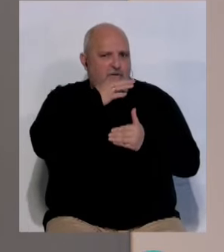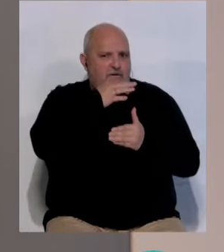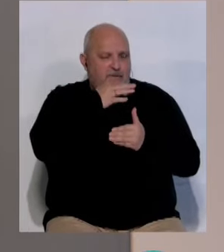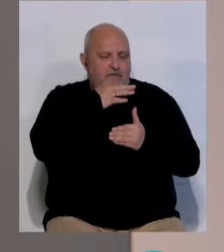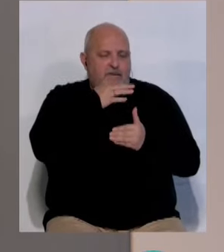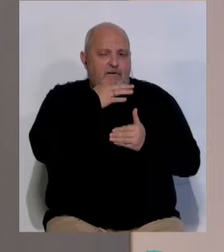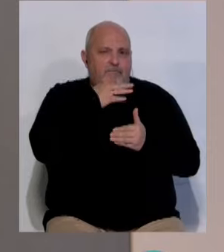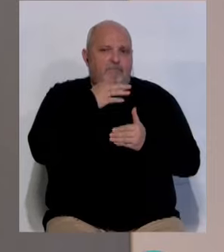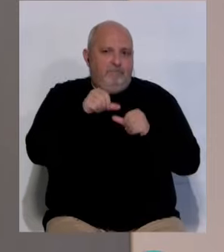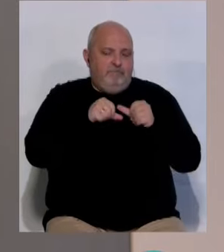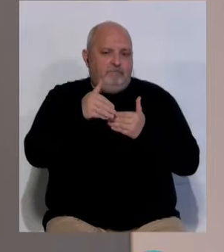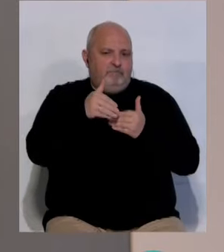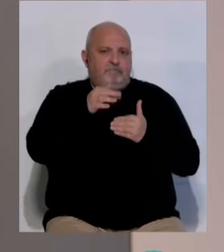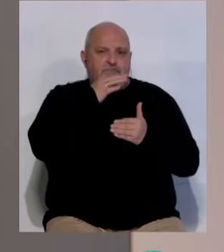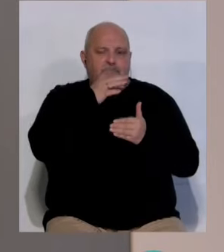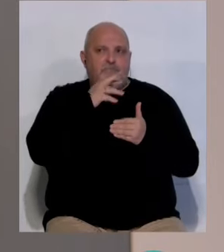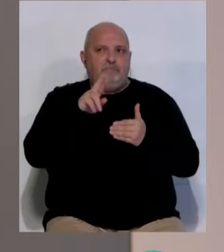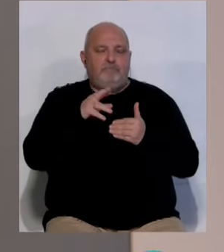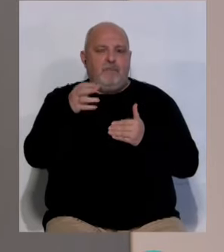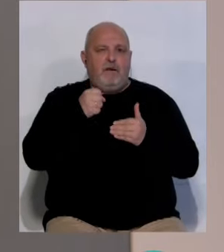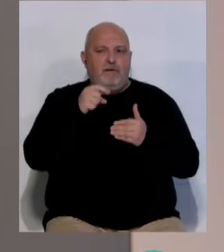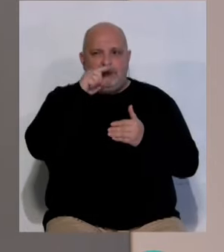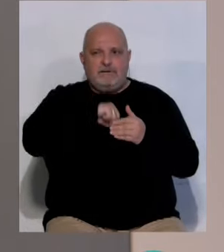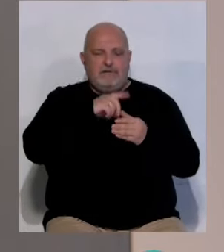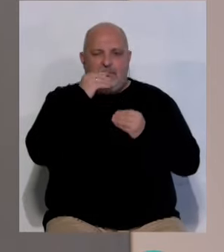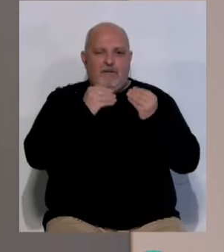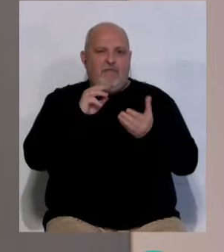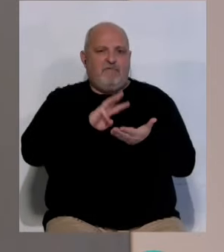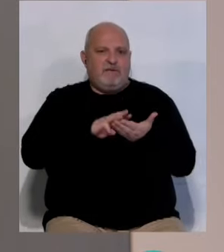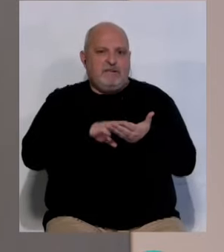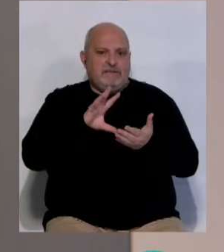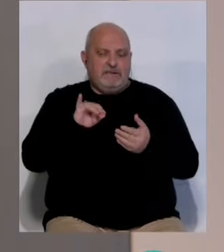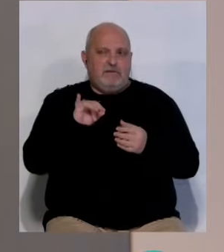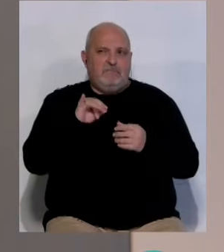pensar que queda liga sro recado por lo menos las sensaciones defensivas dos porterías cero